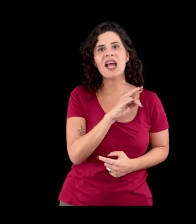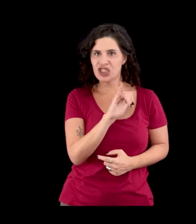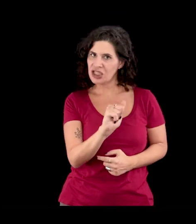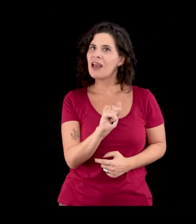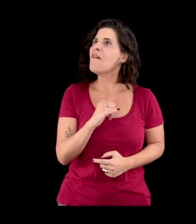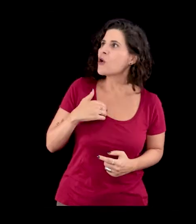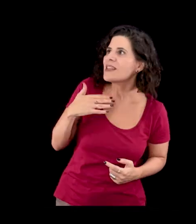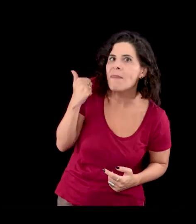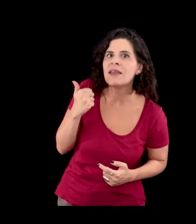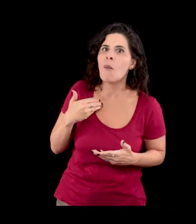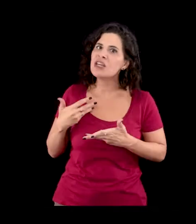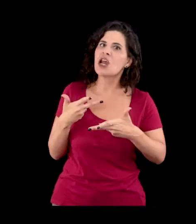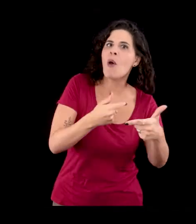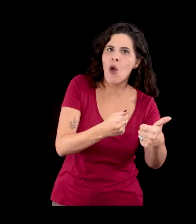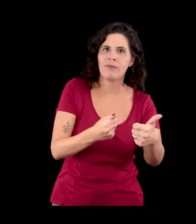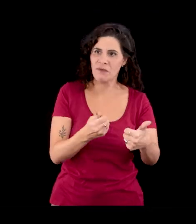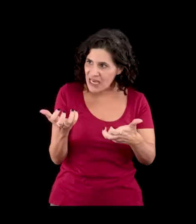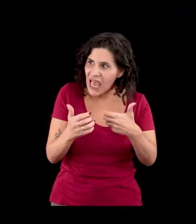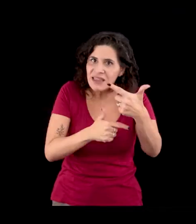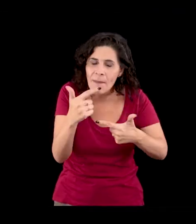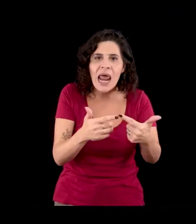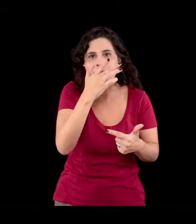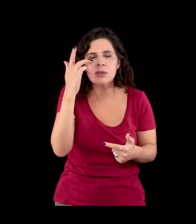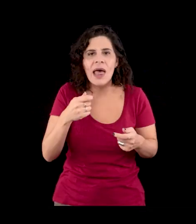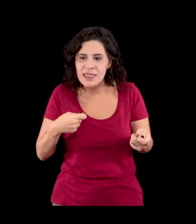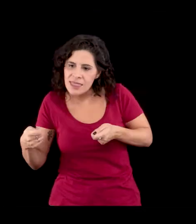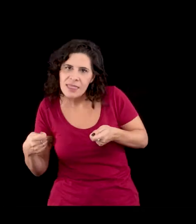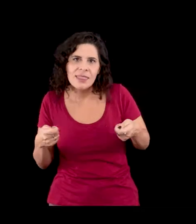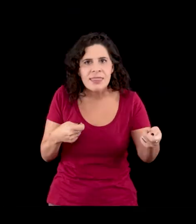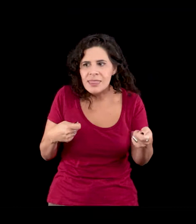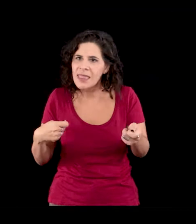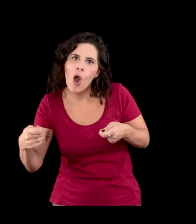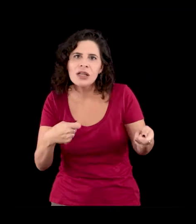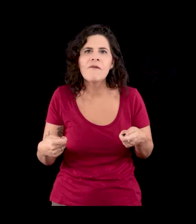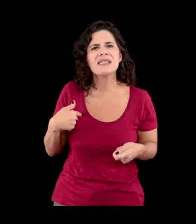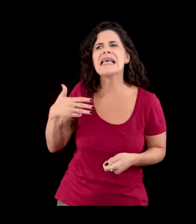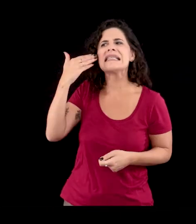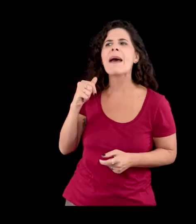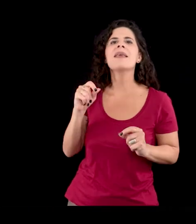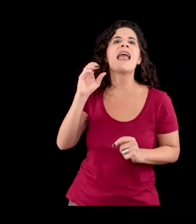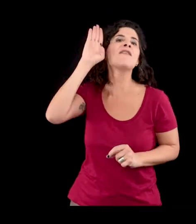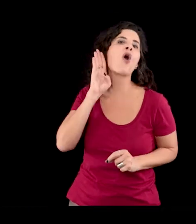“você não vai trabalhar com gente de negócio, estou precisando aqui de uma pessoa que saiba quem é Van Gogh”.